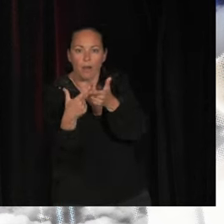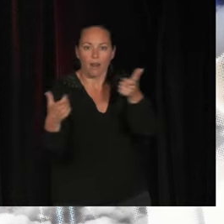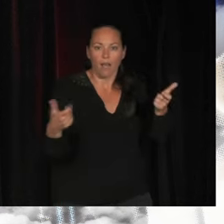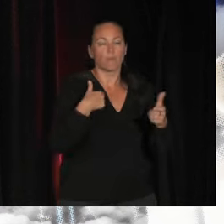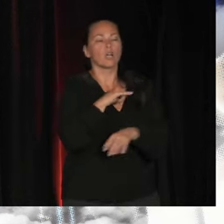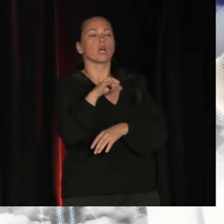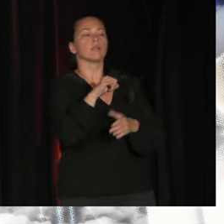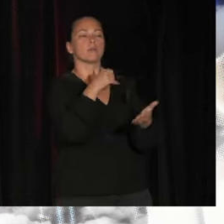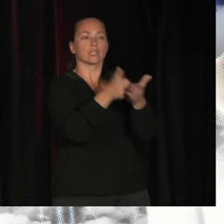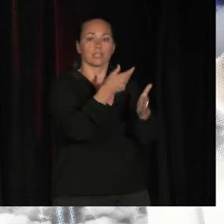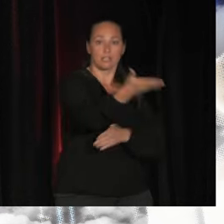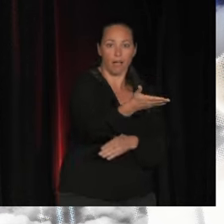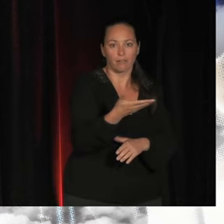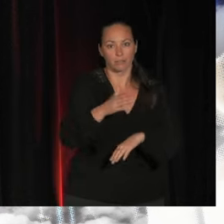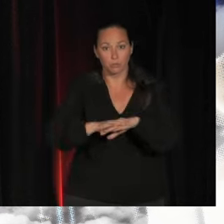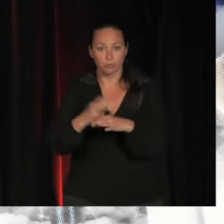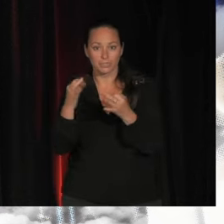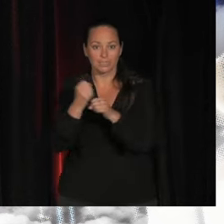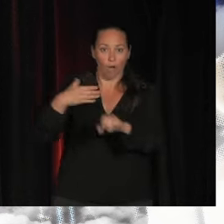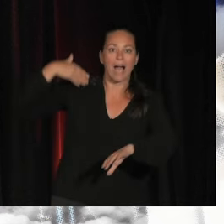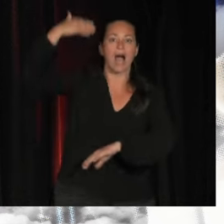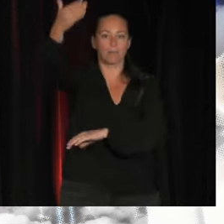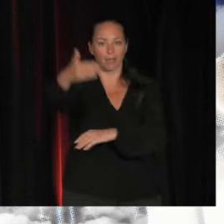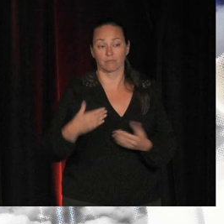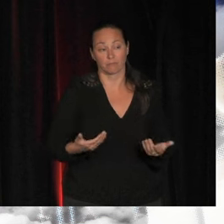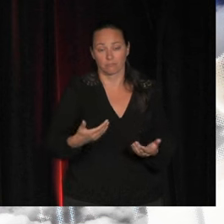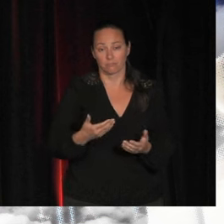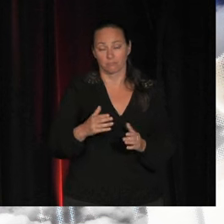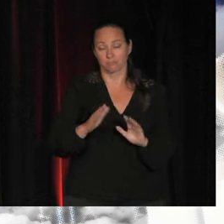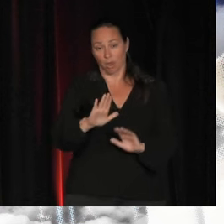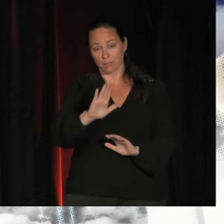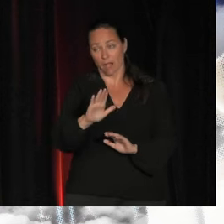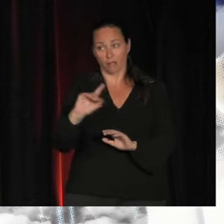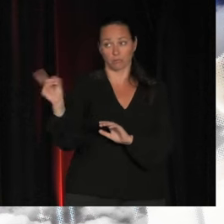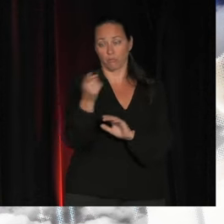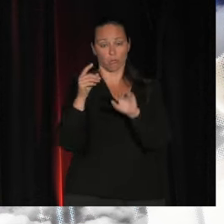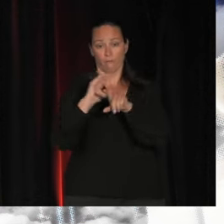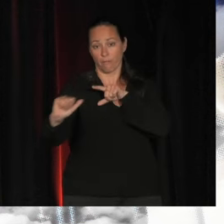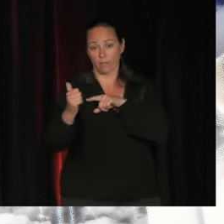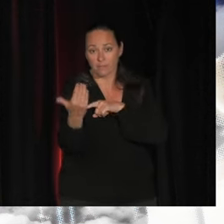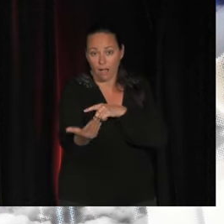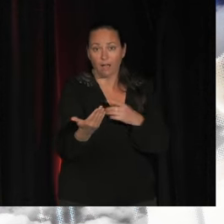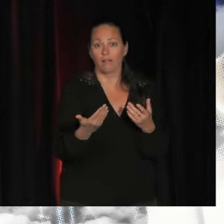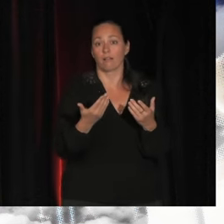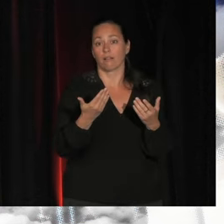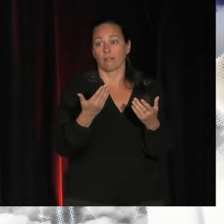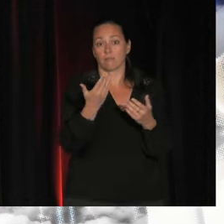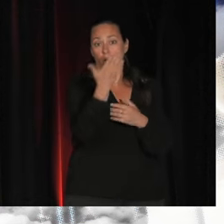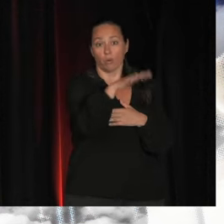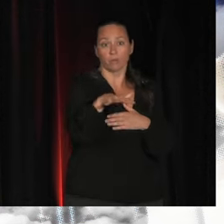etc." 10 ans plus tard, le Battle Pass, c'est devenu la norme, Fortnite a imposé ça et du coup, oui, Blizzard, comme tant d'autres, s'est un petit peu plié au modèle.